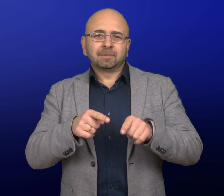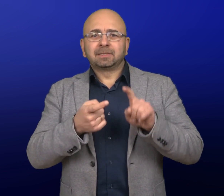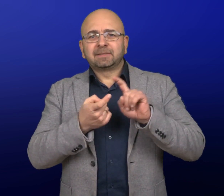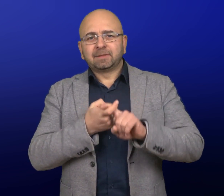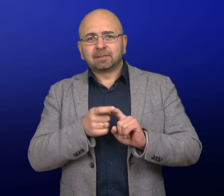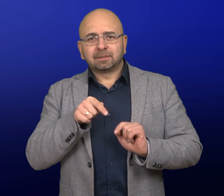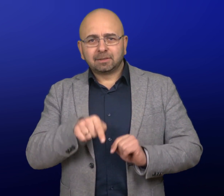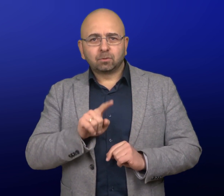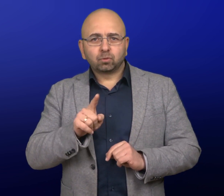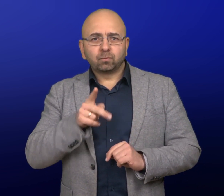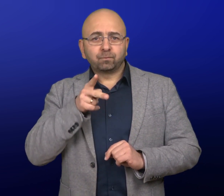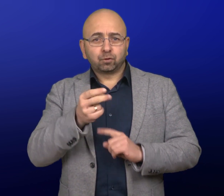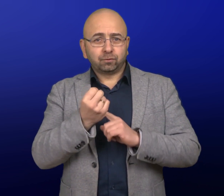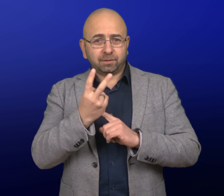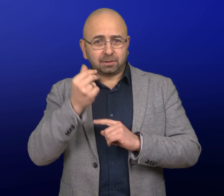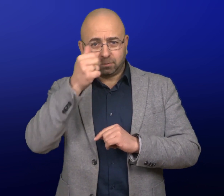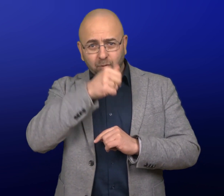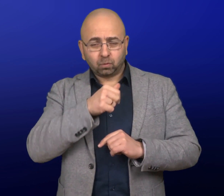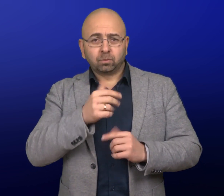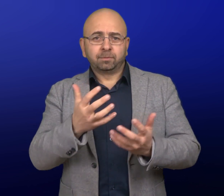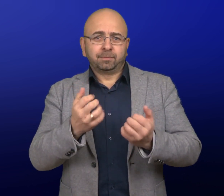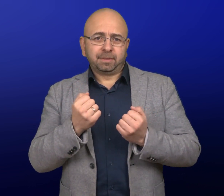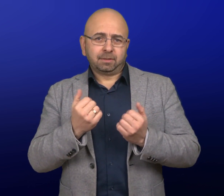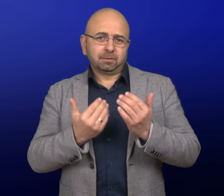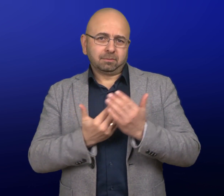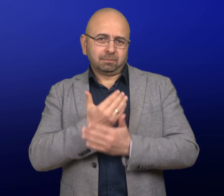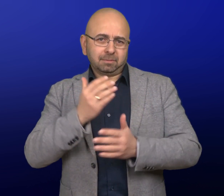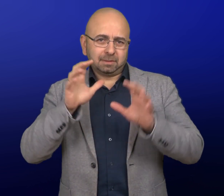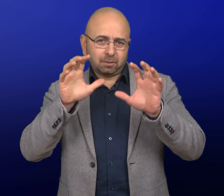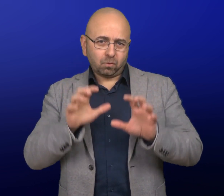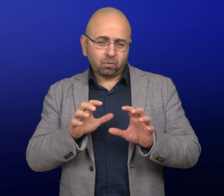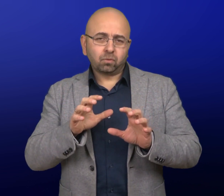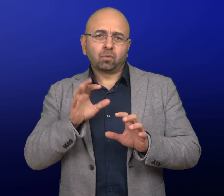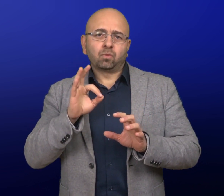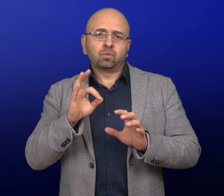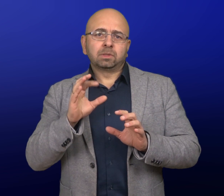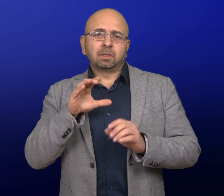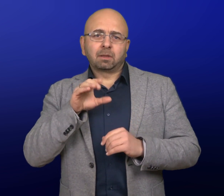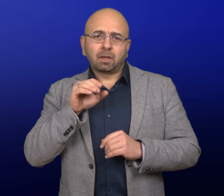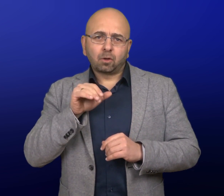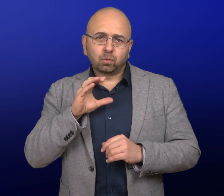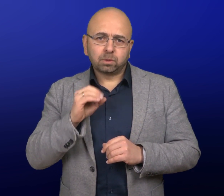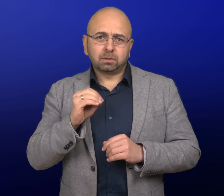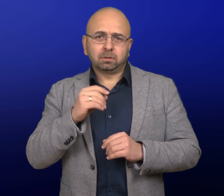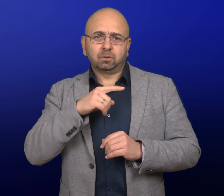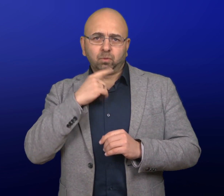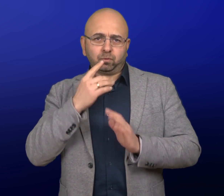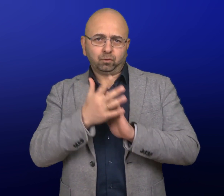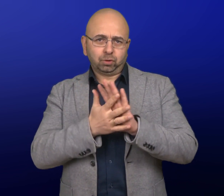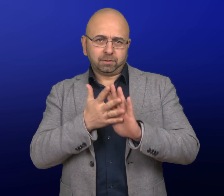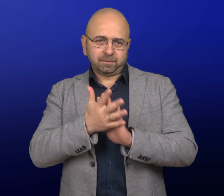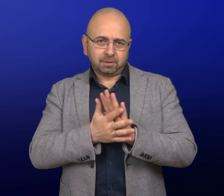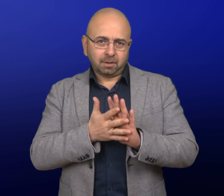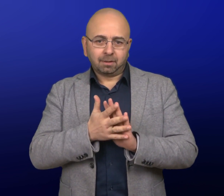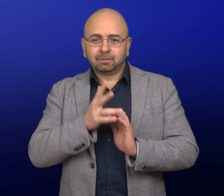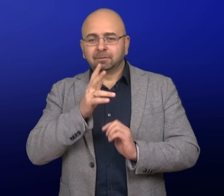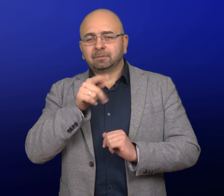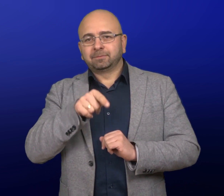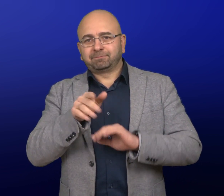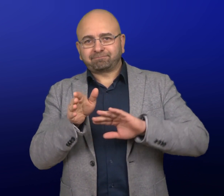Она появилась в связи с тем, что в 2012 году был принят новый закон о статусе ЖЯ